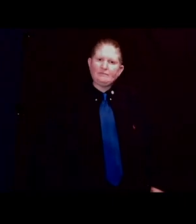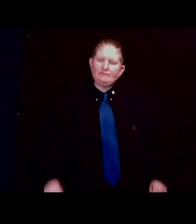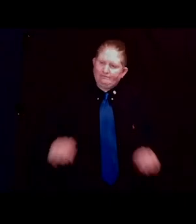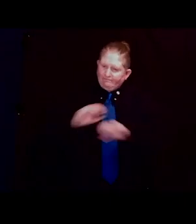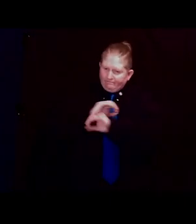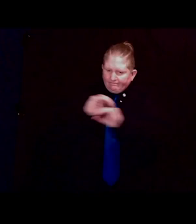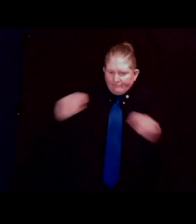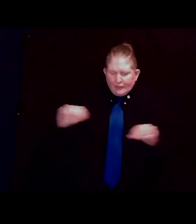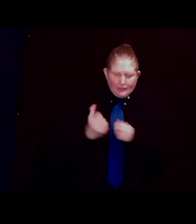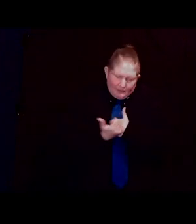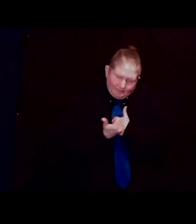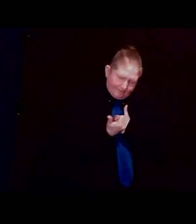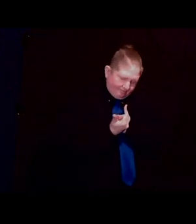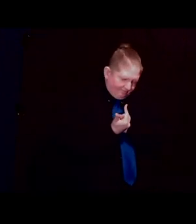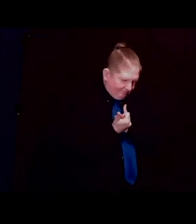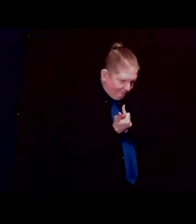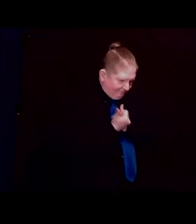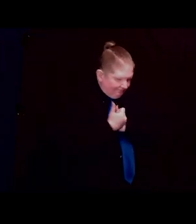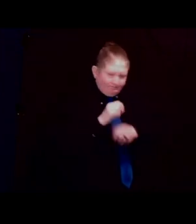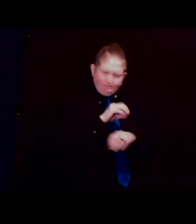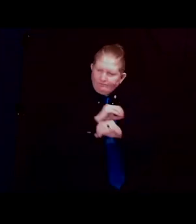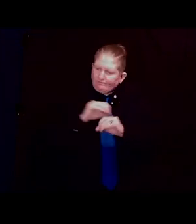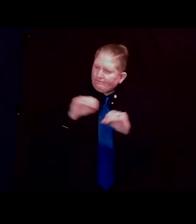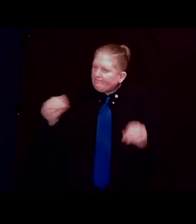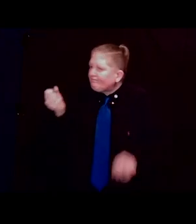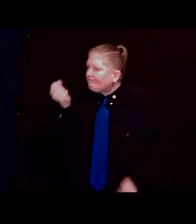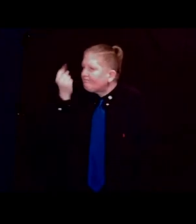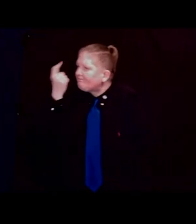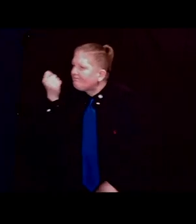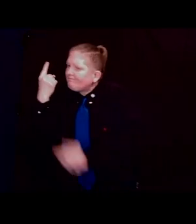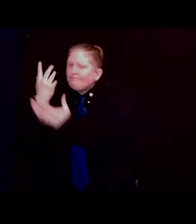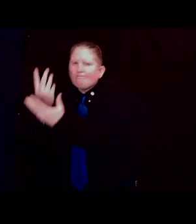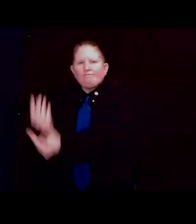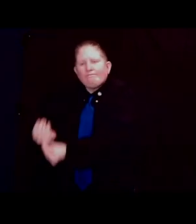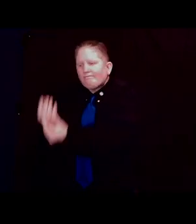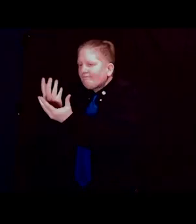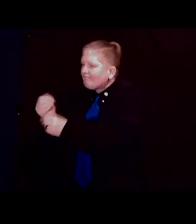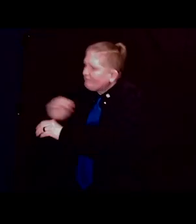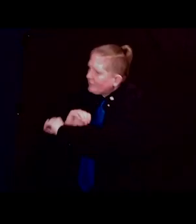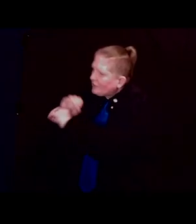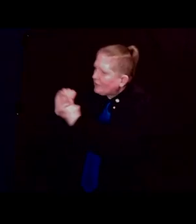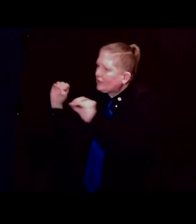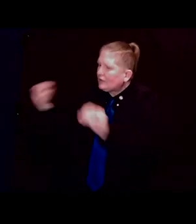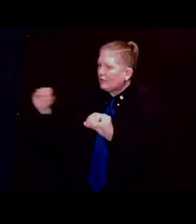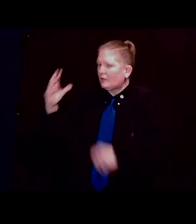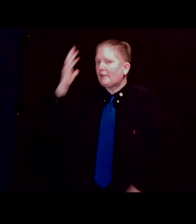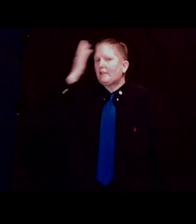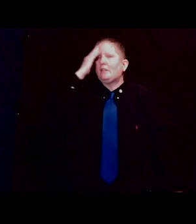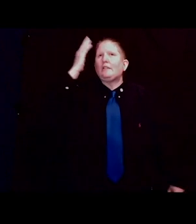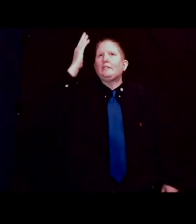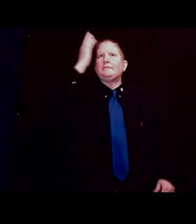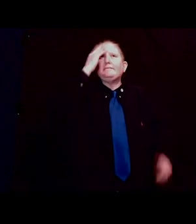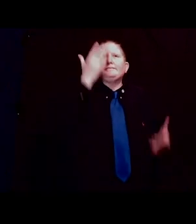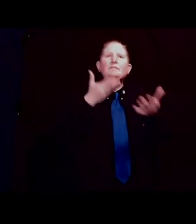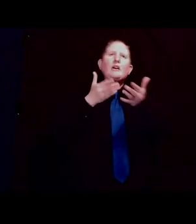De demasiada poca luz, demasiada poca agua Conozco mi camino,